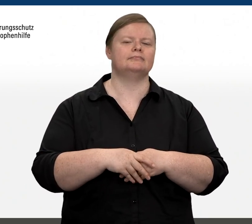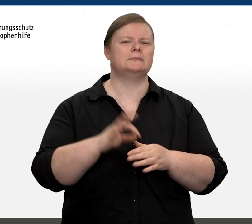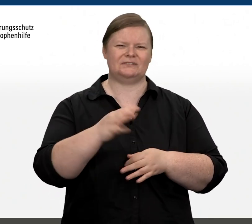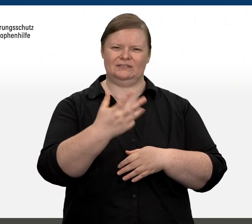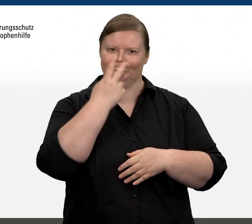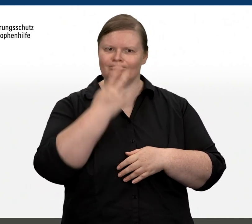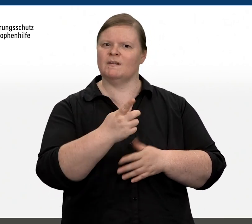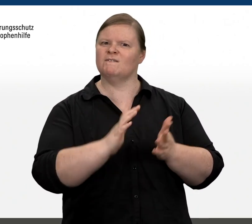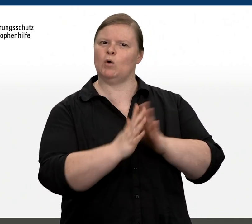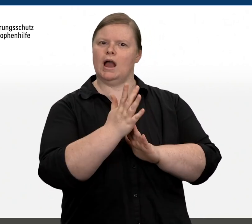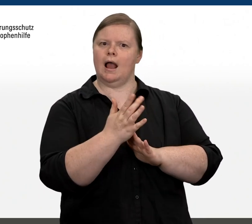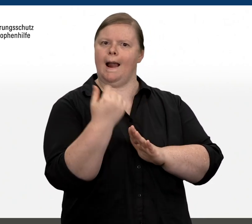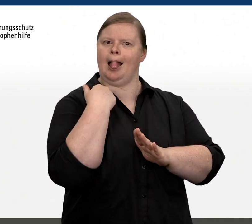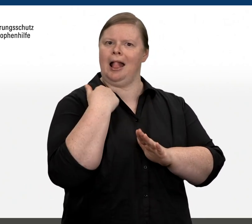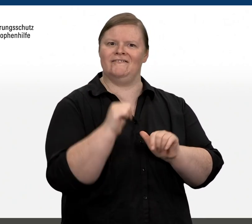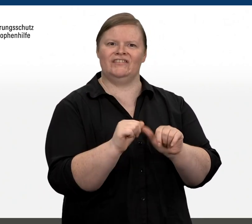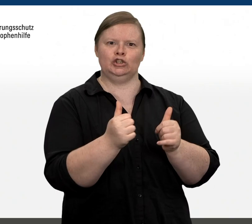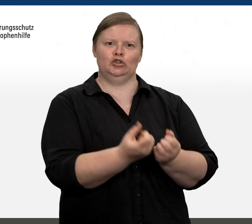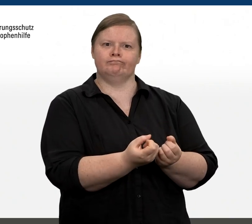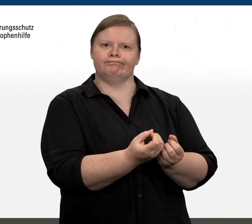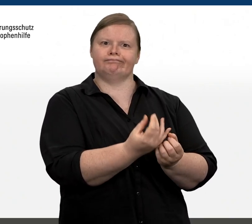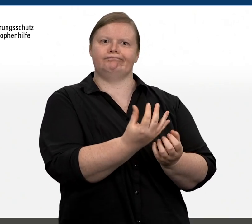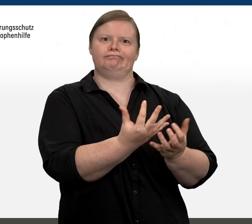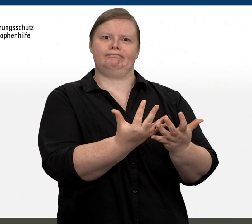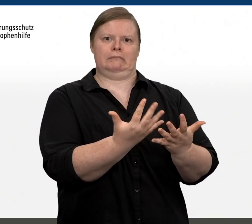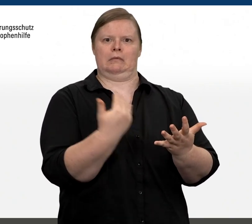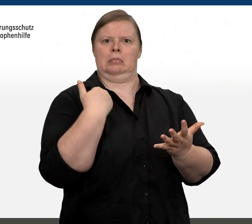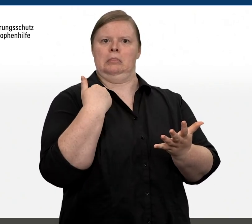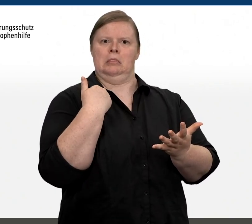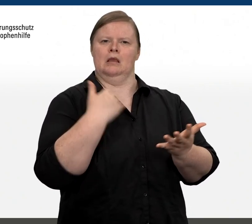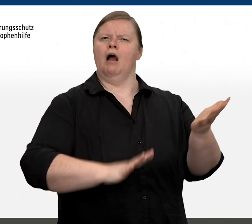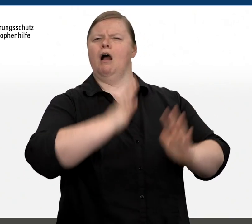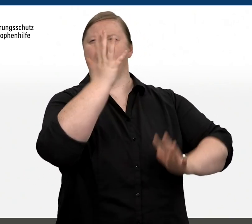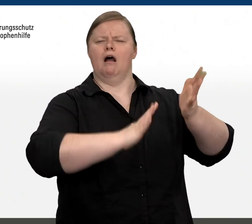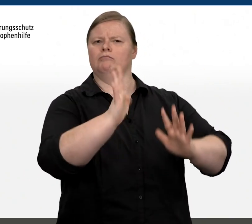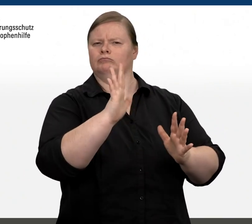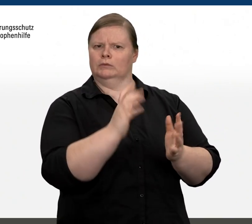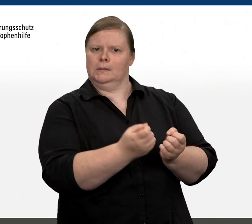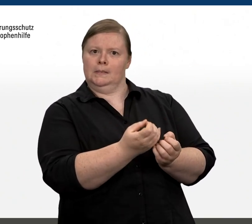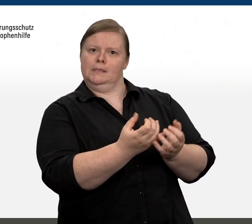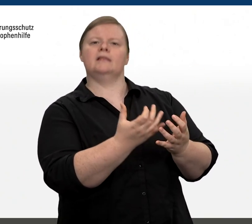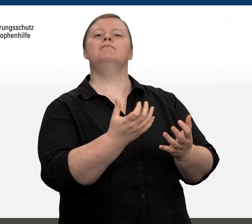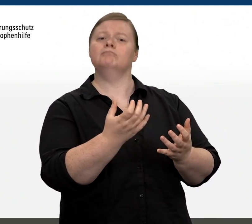Wenn das Feuer gerade erst entsteht